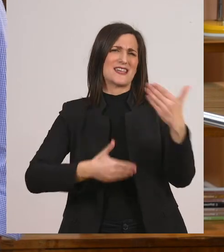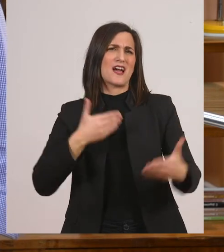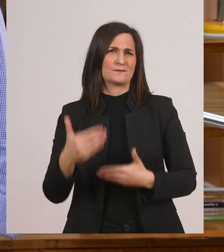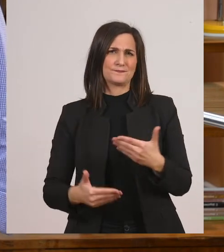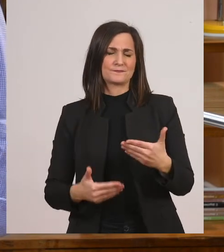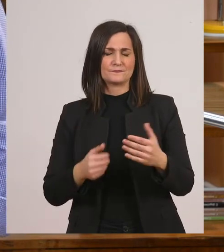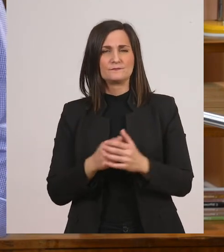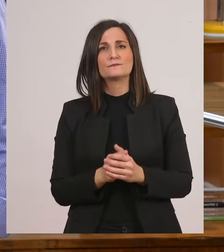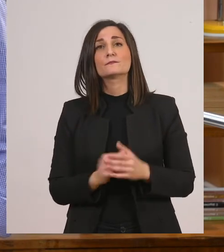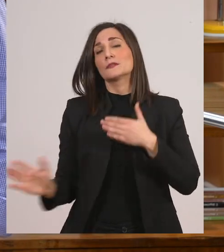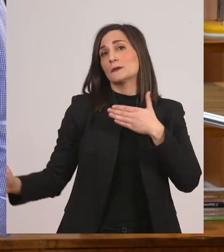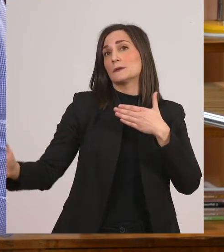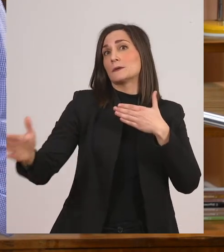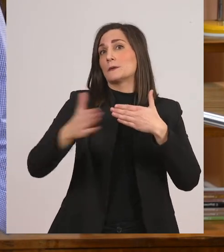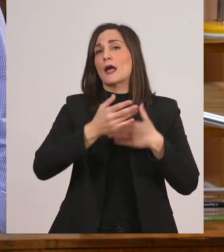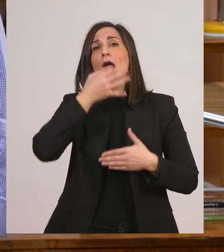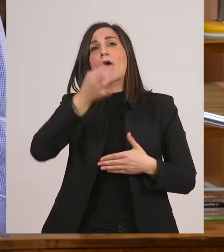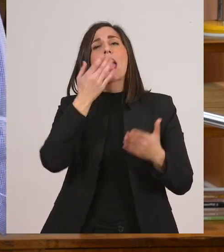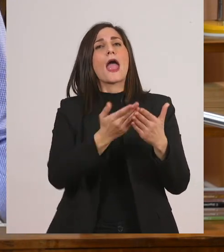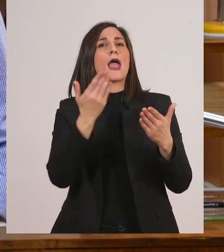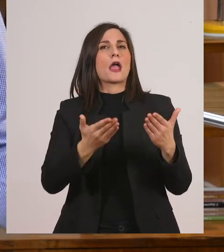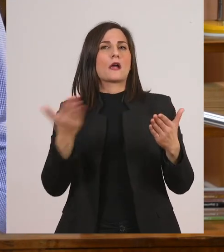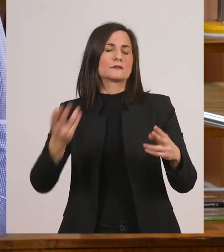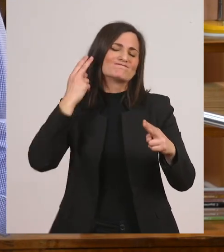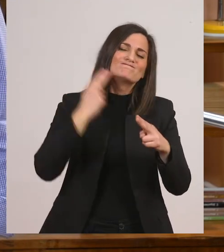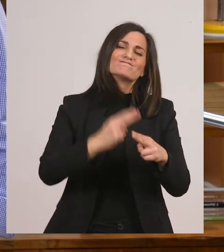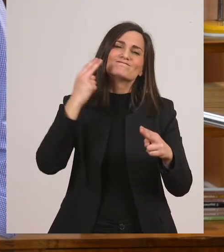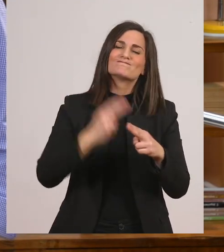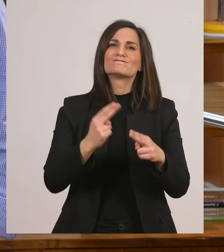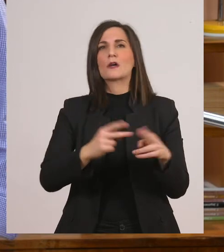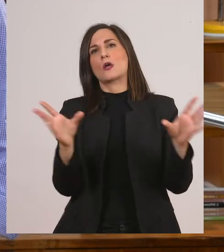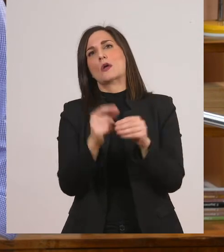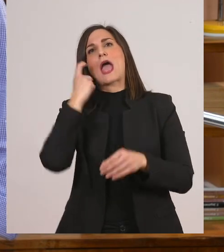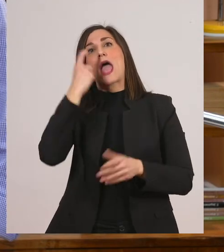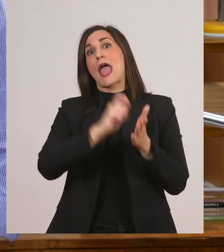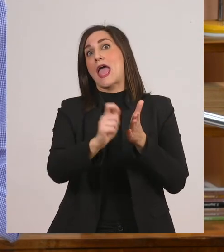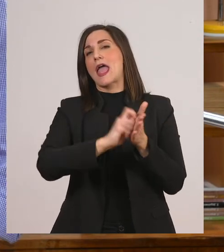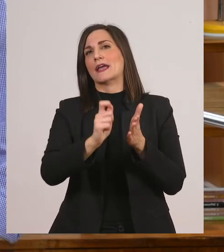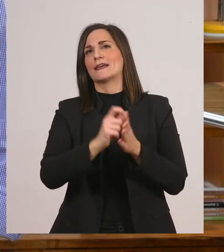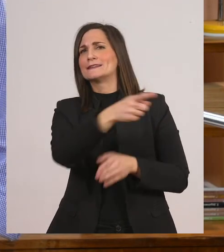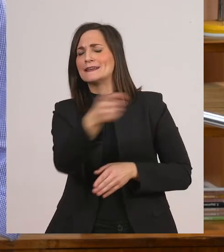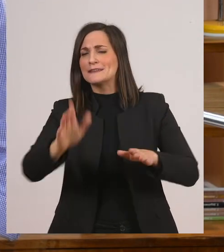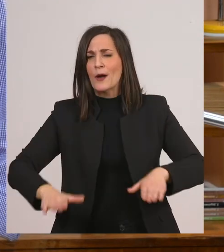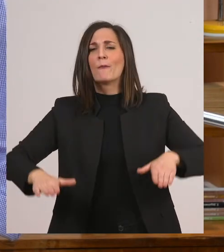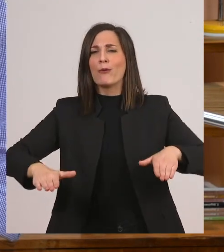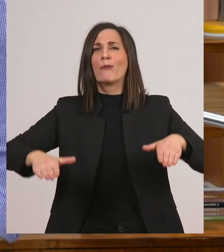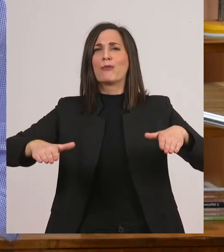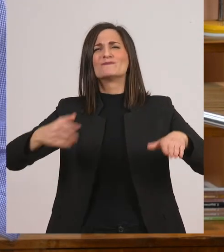Κλείνοντας, η επιχειρηματολογία είναι ένα πολύ σημαντικό κομμάτι... της έκθεσής μας. Όσο μεγαλώνουμε και στις τάξεις, μπορεί να σας φαίνεται τώρα λίγο μακρινό,